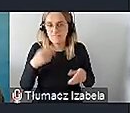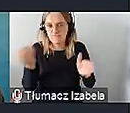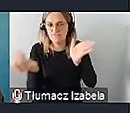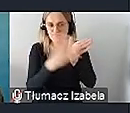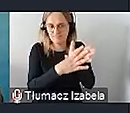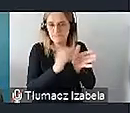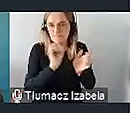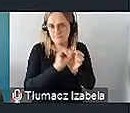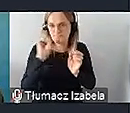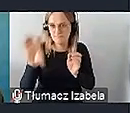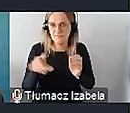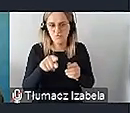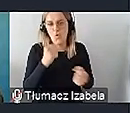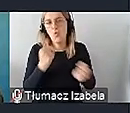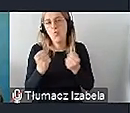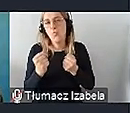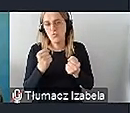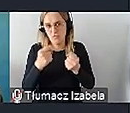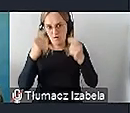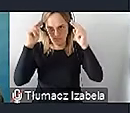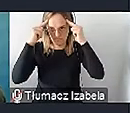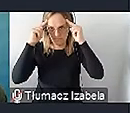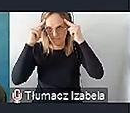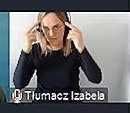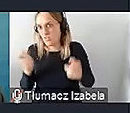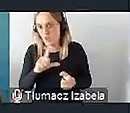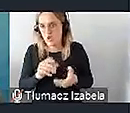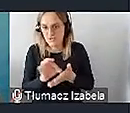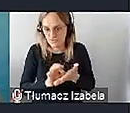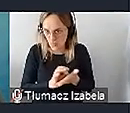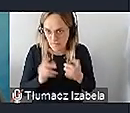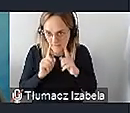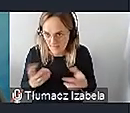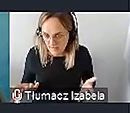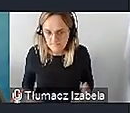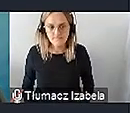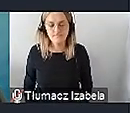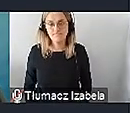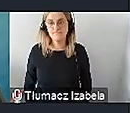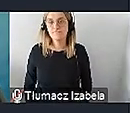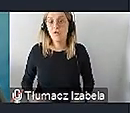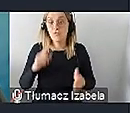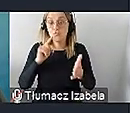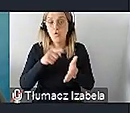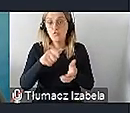i od razu państwo widzą, że trudniej to przetworzyć niż rysunek. To, co jest wyrażone tym tekstem mówi,